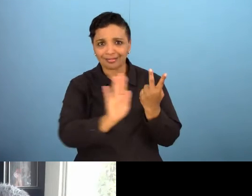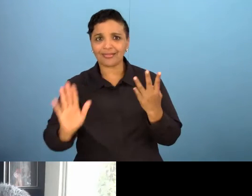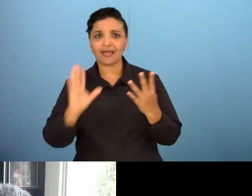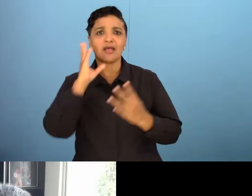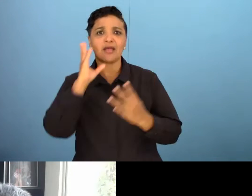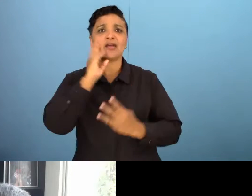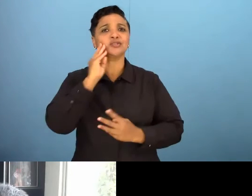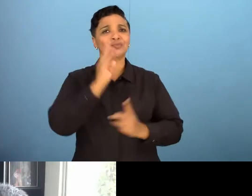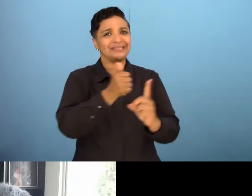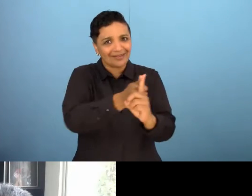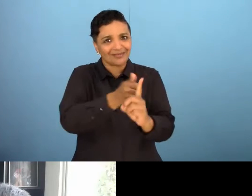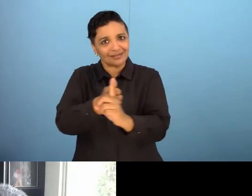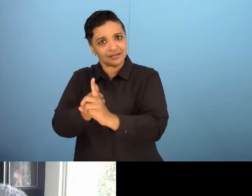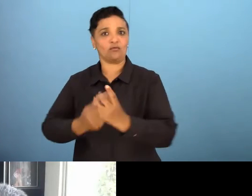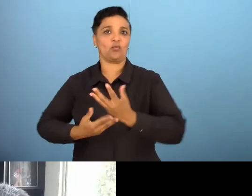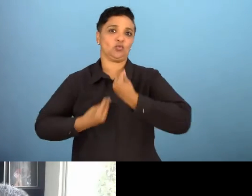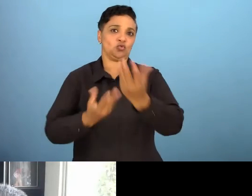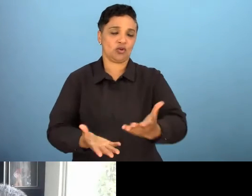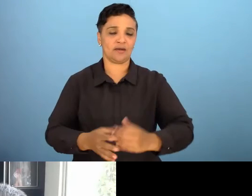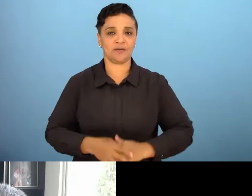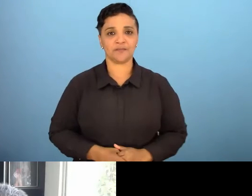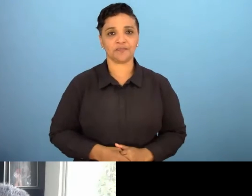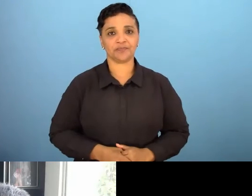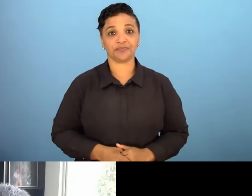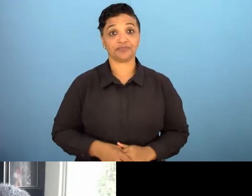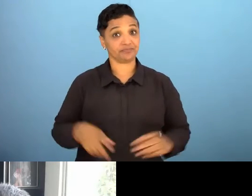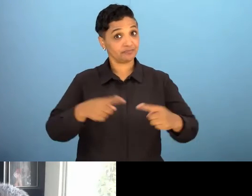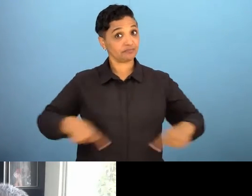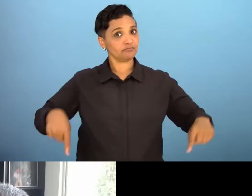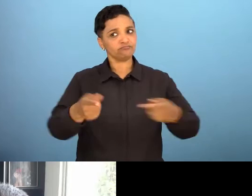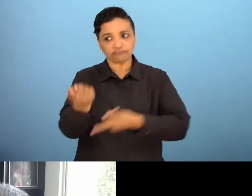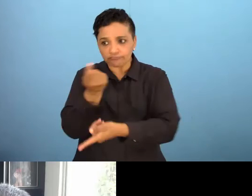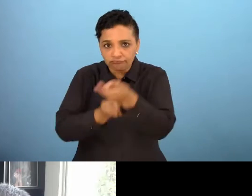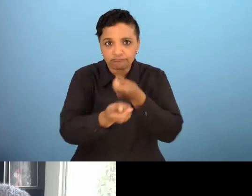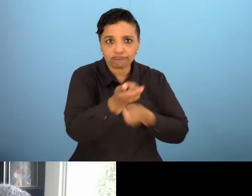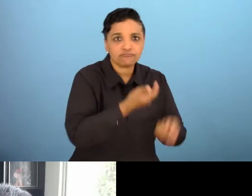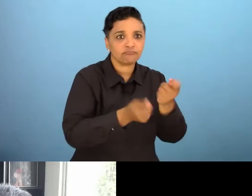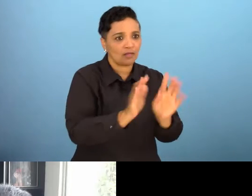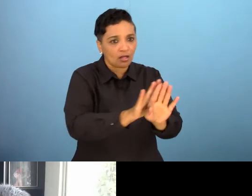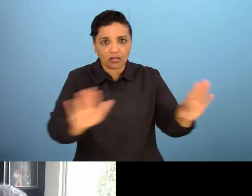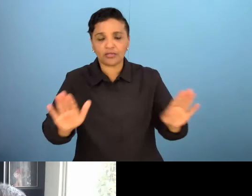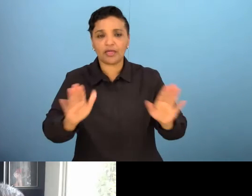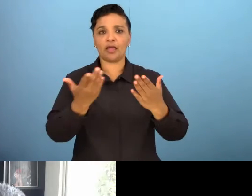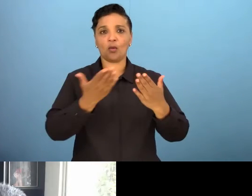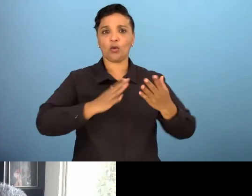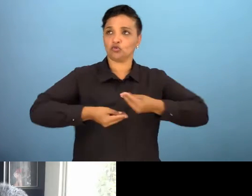Querían compartir sus historias.